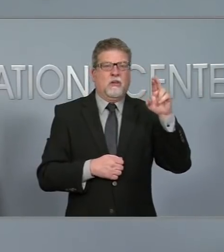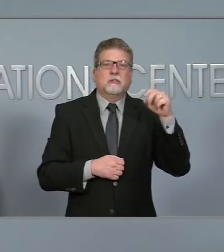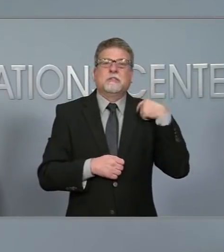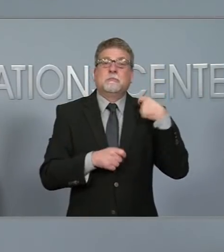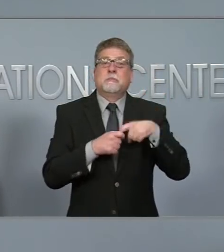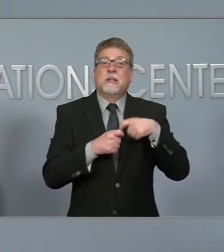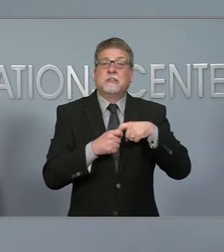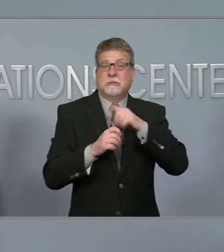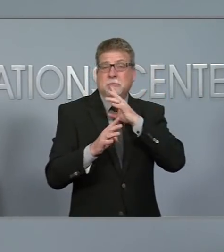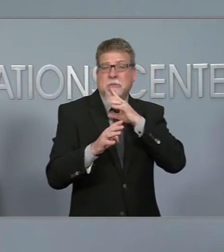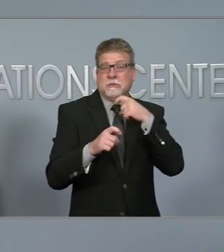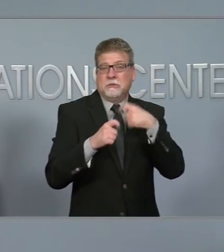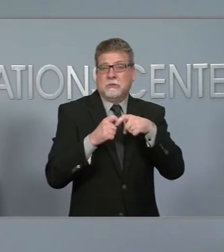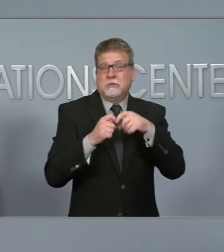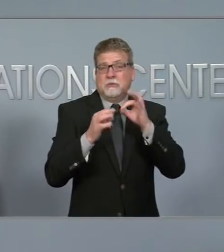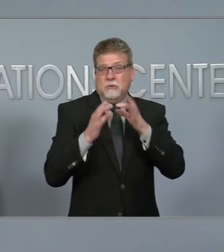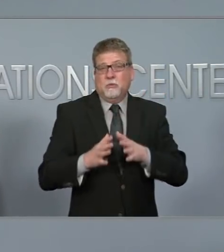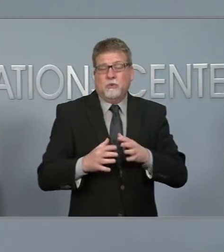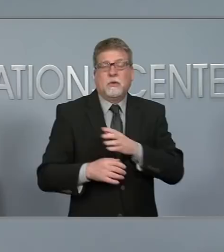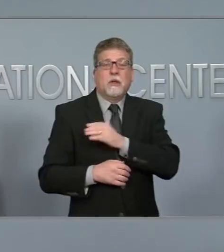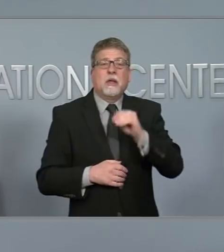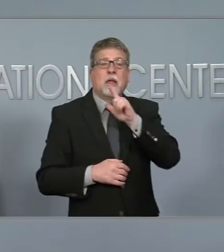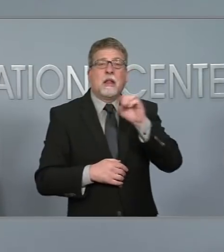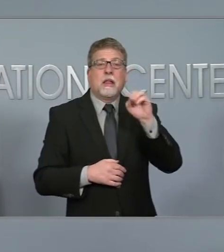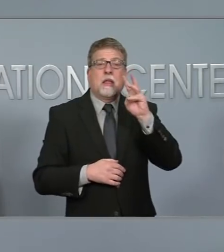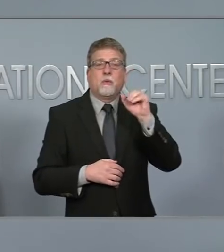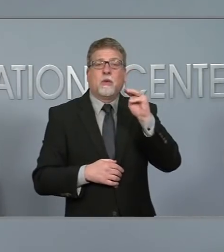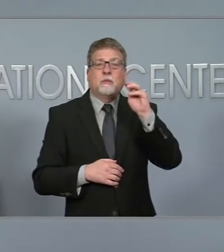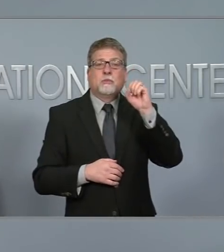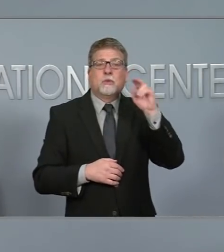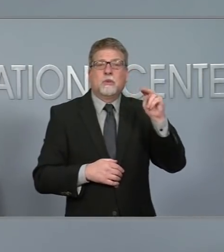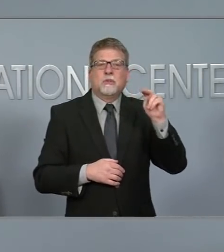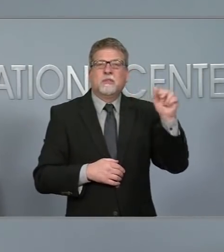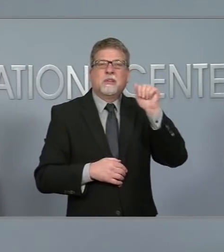también Eddie pasando y también tenemos a la doctora Susan en